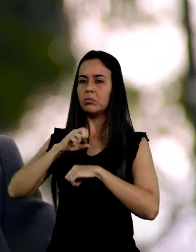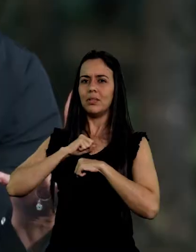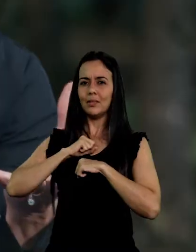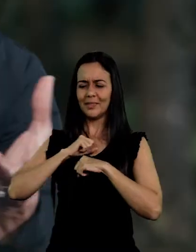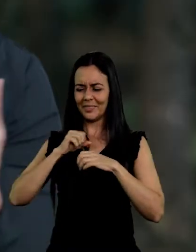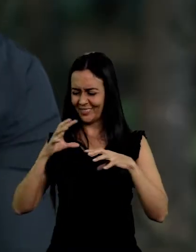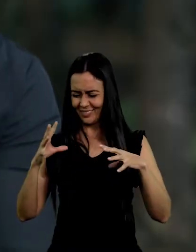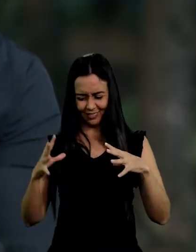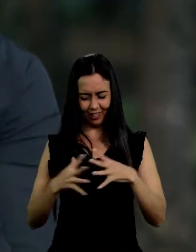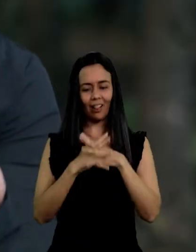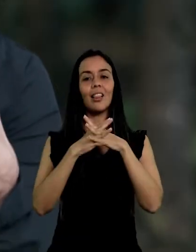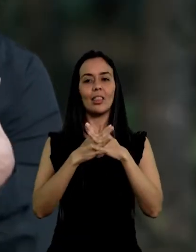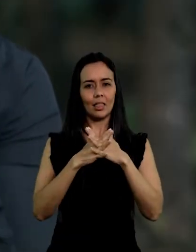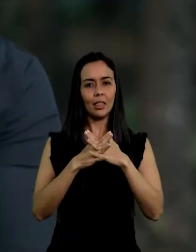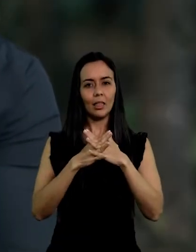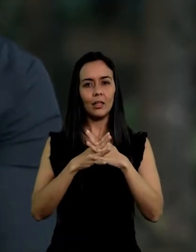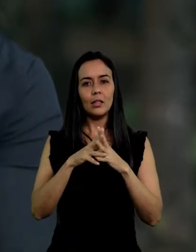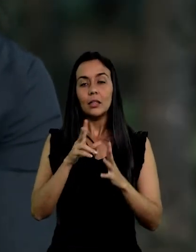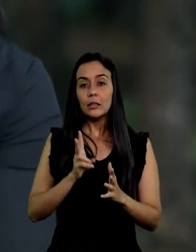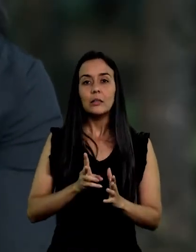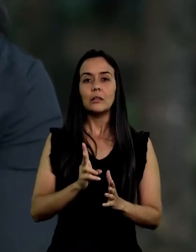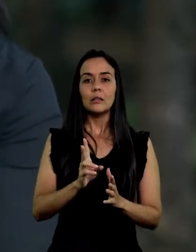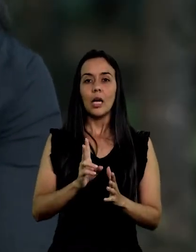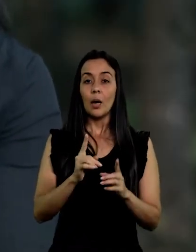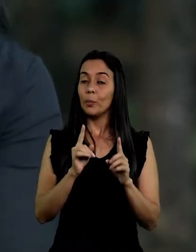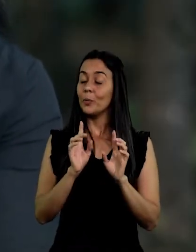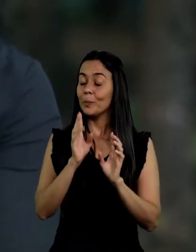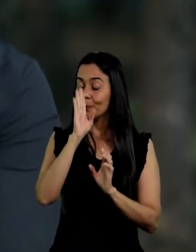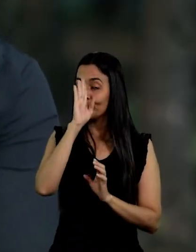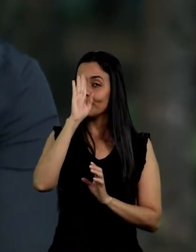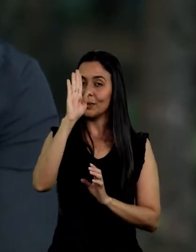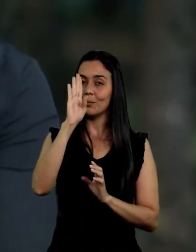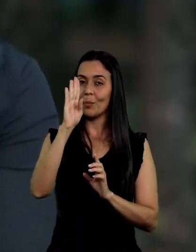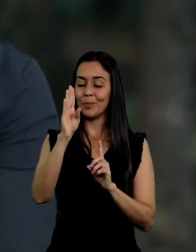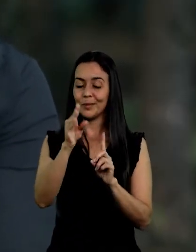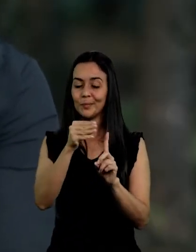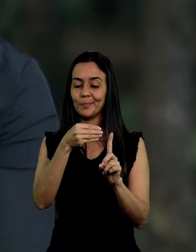E isso dá ainda mais vulnerabilidade para as pessoas